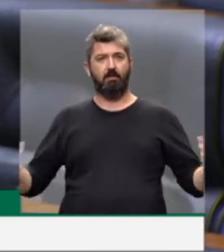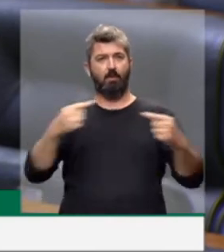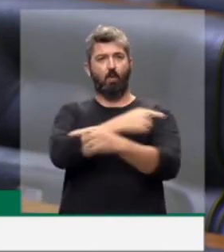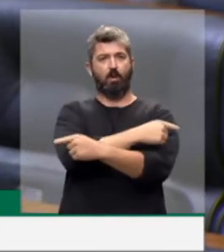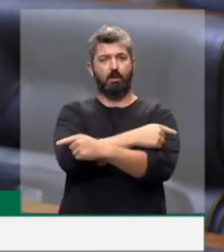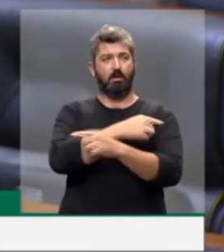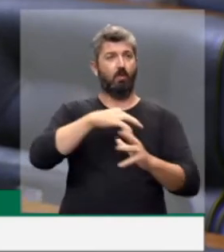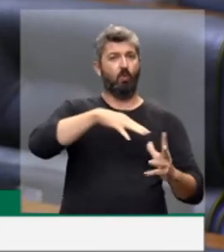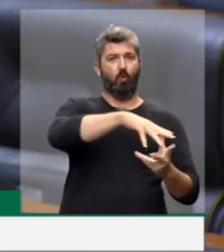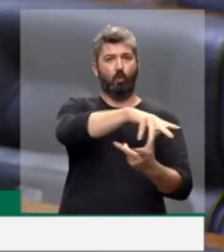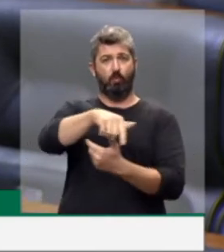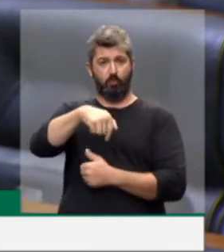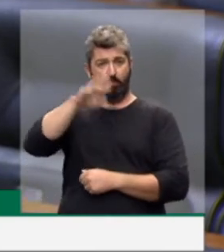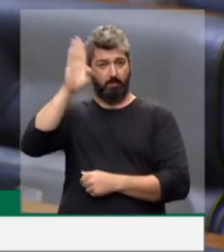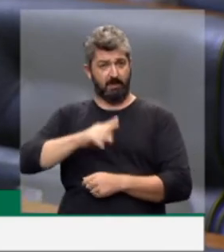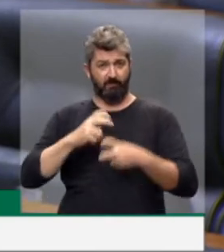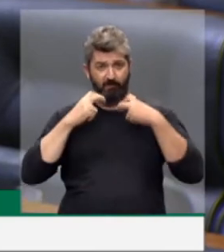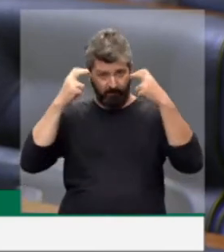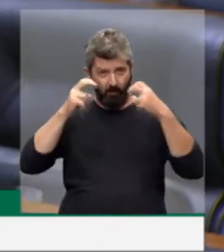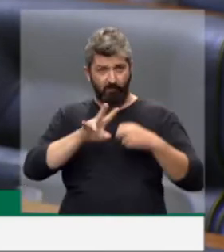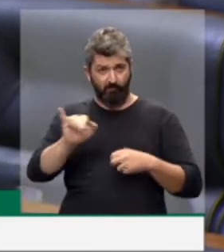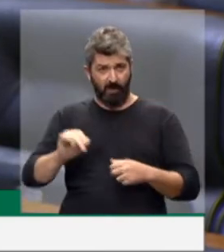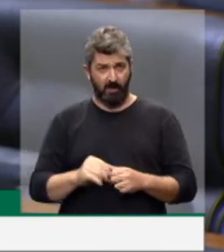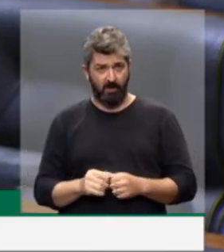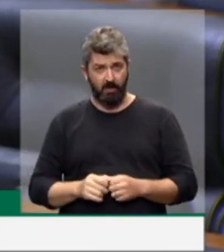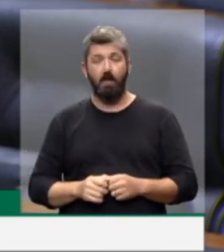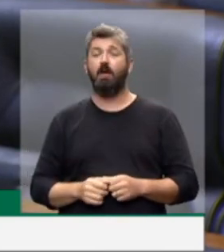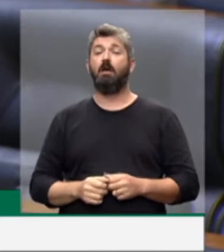ENERGIA. ATRAVÀS DE CARVÃO, DIESEL E NUCLEAR. OU SEJA, NA CONTRAMÃO DO MUNDO, NÓS